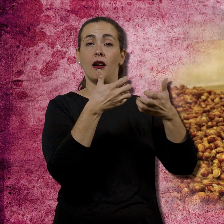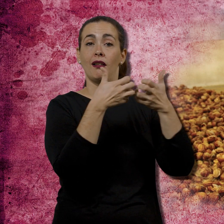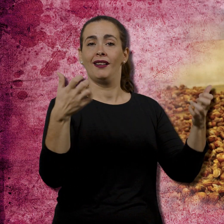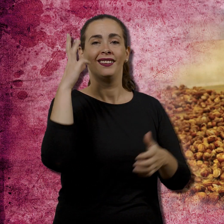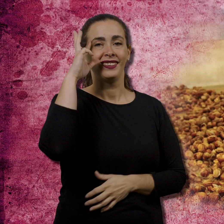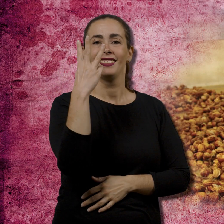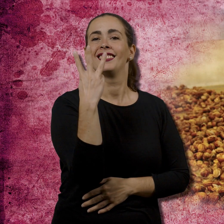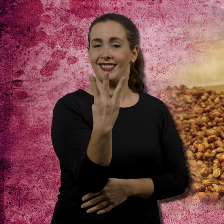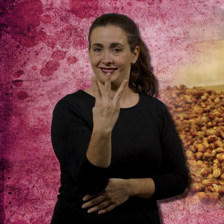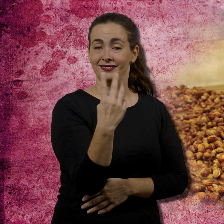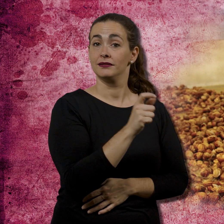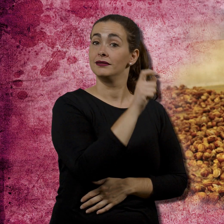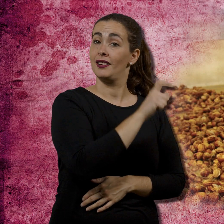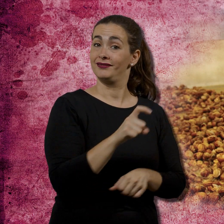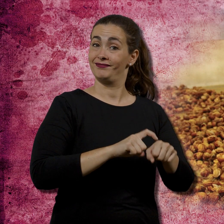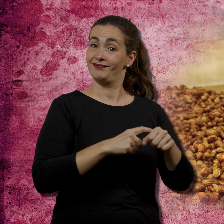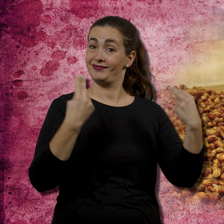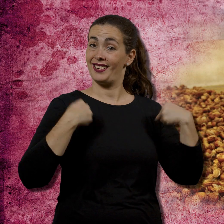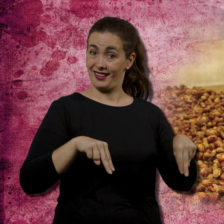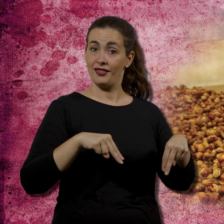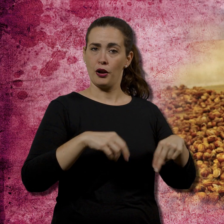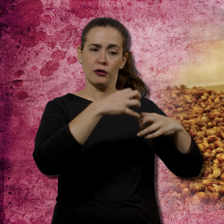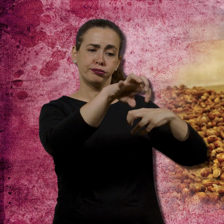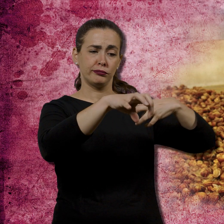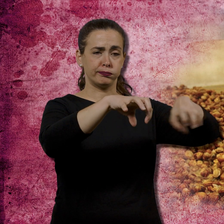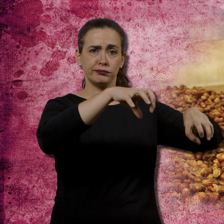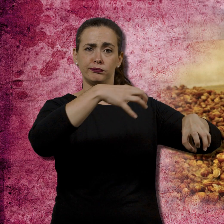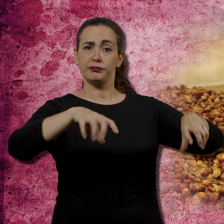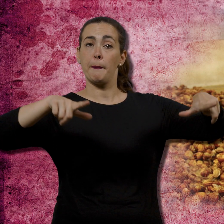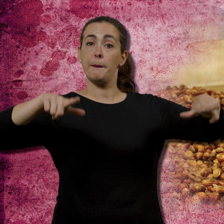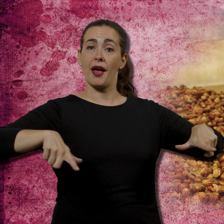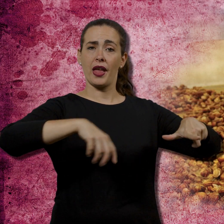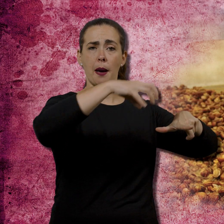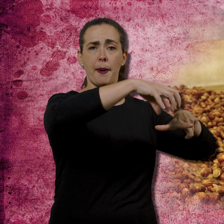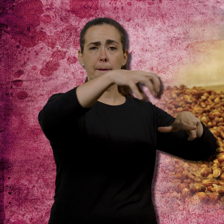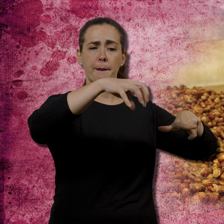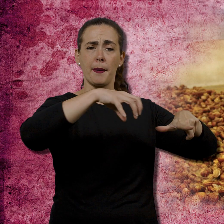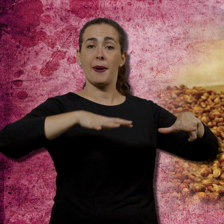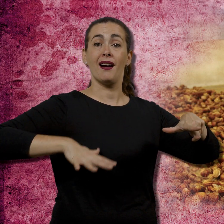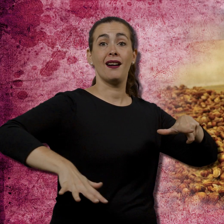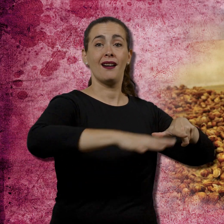Durant tres dies, milers de lleidatans repartits en un centenar de colles disposen